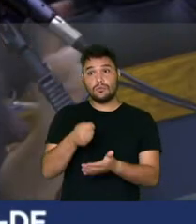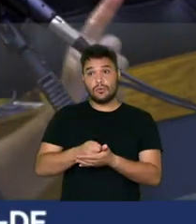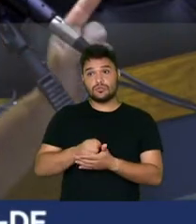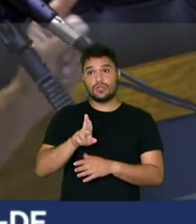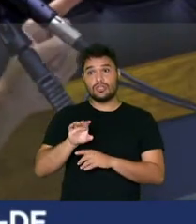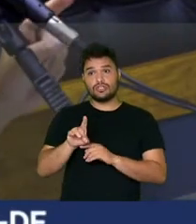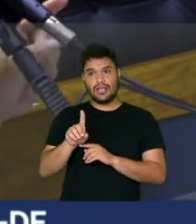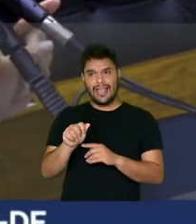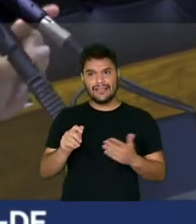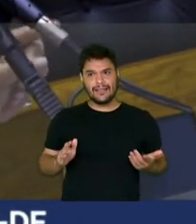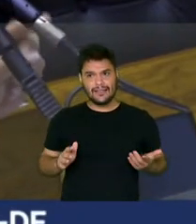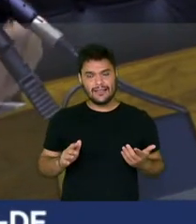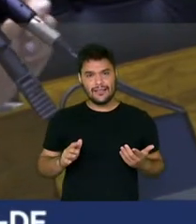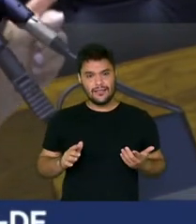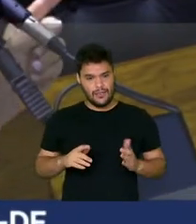ELE PAGA 27,5% EM IMPOSTO DE RENDA. SEM CONSIDERAR OS